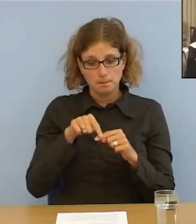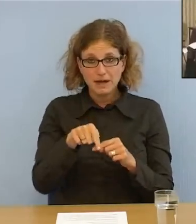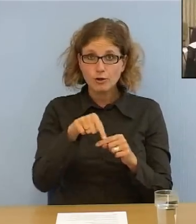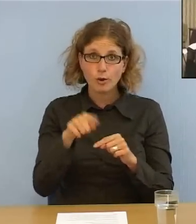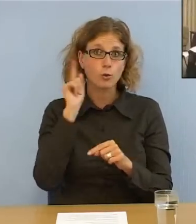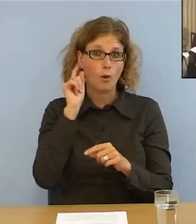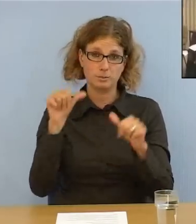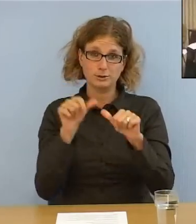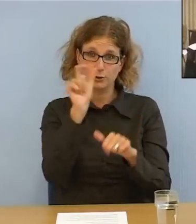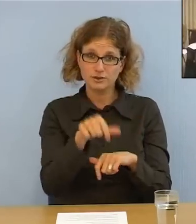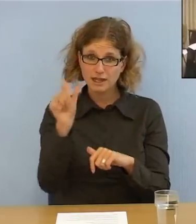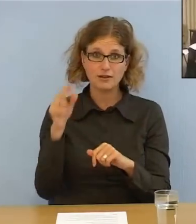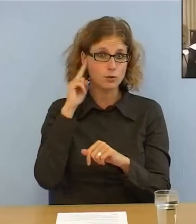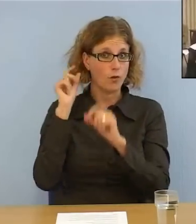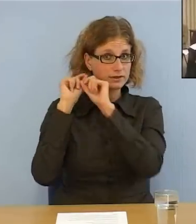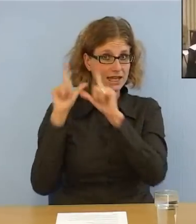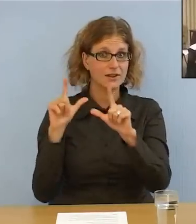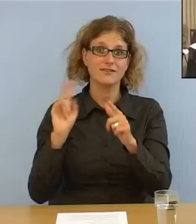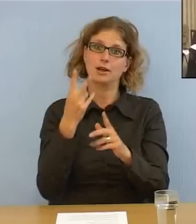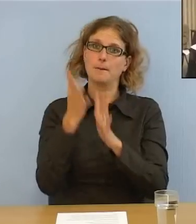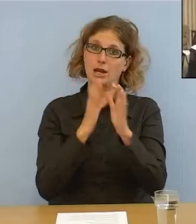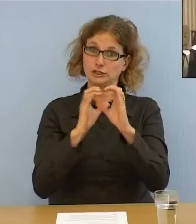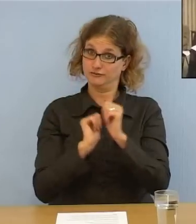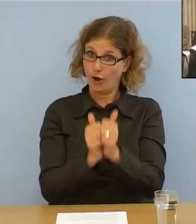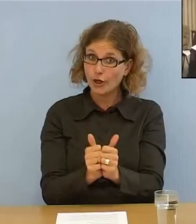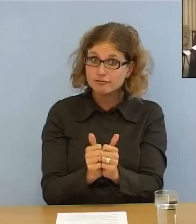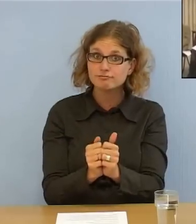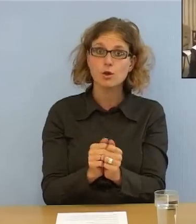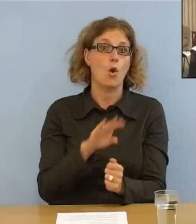Binnenkort gaat het horende personeel van DovenTV weer een gebarencursus volgen.